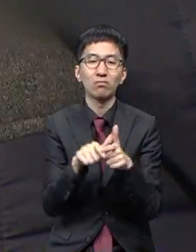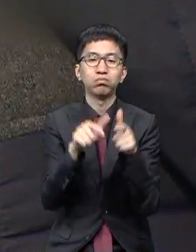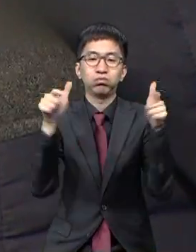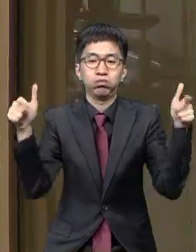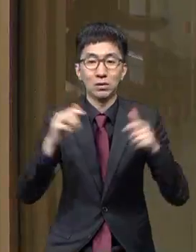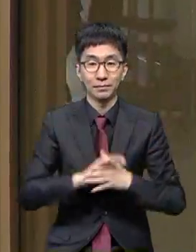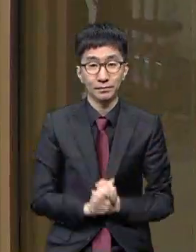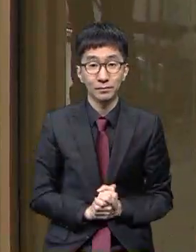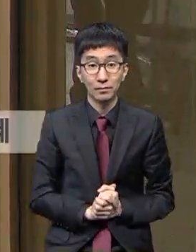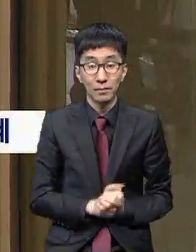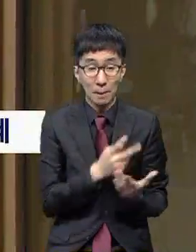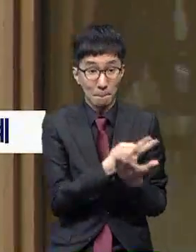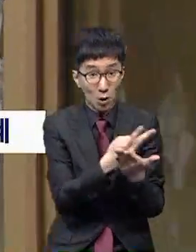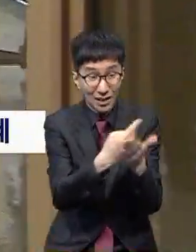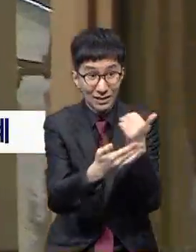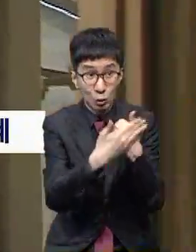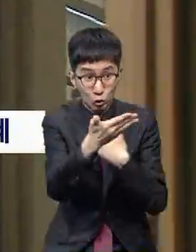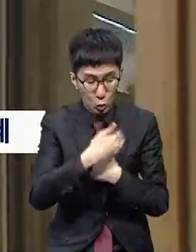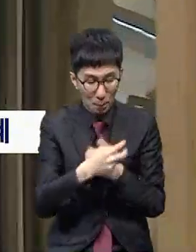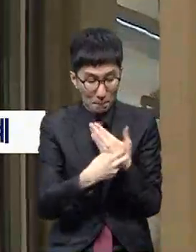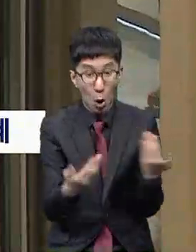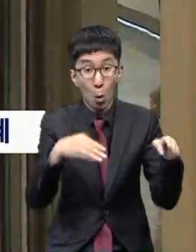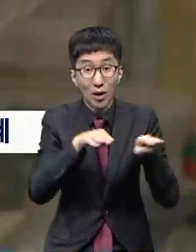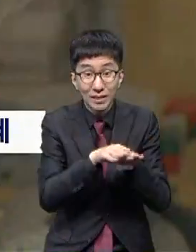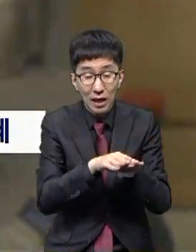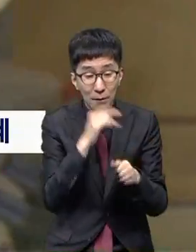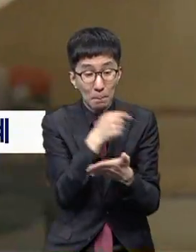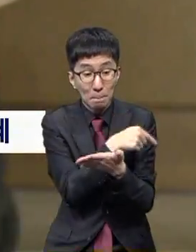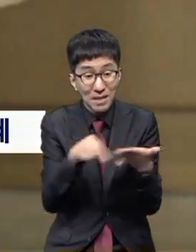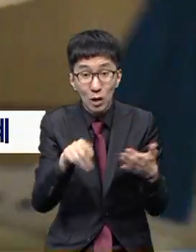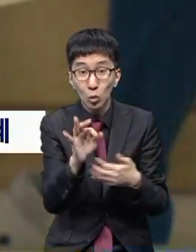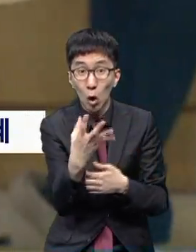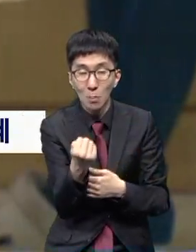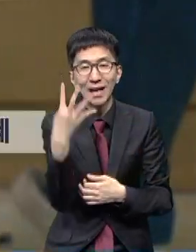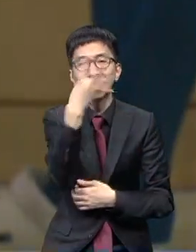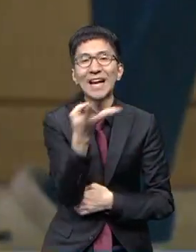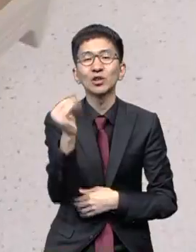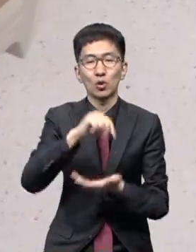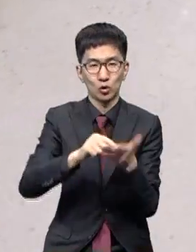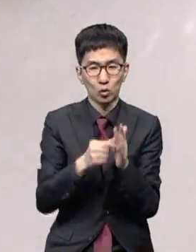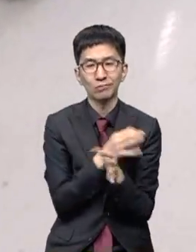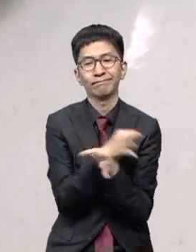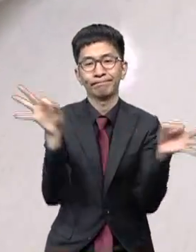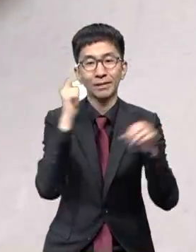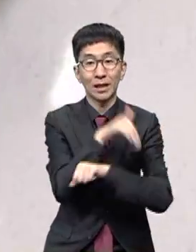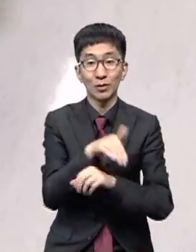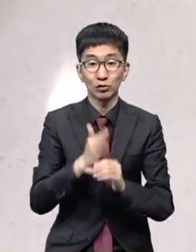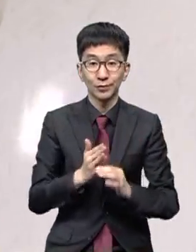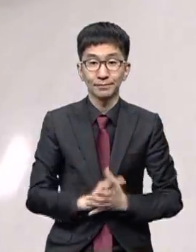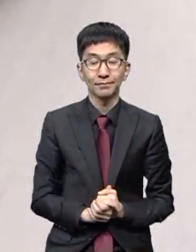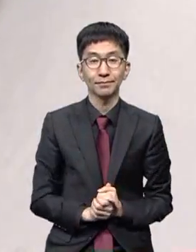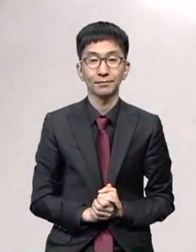병상을 제공한 의료기관에는 손실보상 명목으로 4천억 원이 지원됩니다. SBS 전형우입니다.